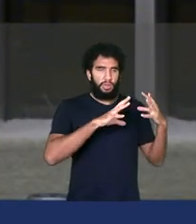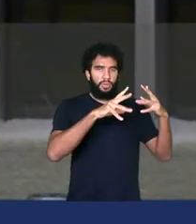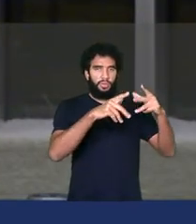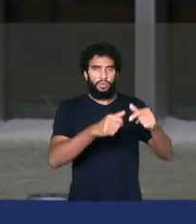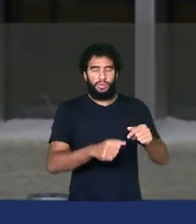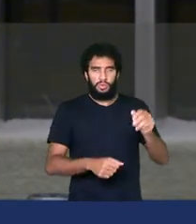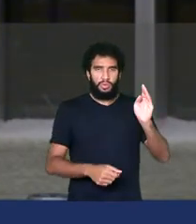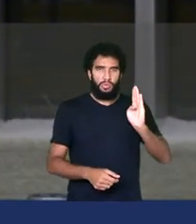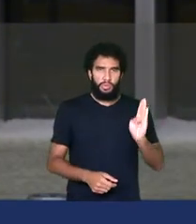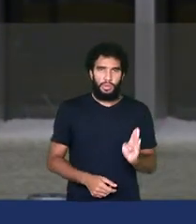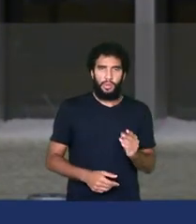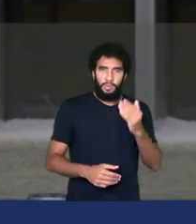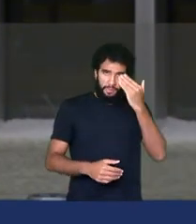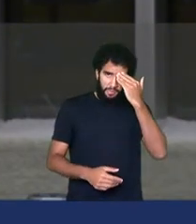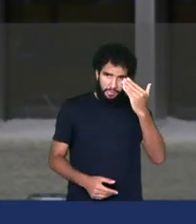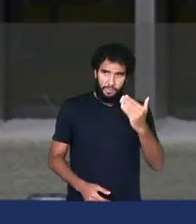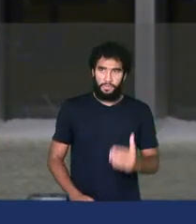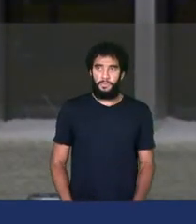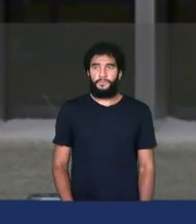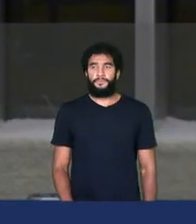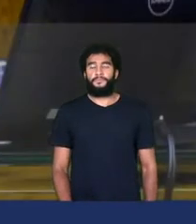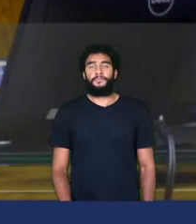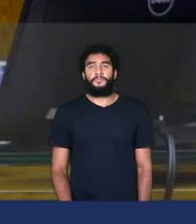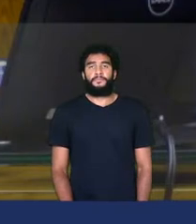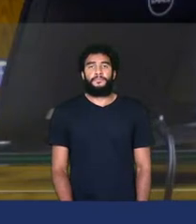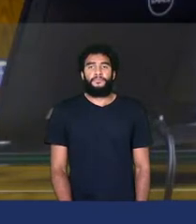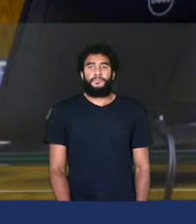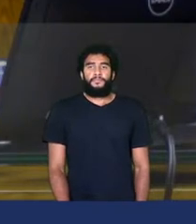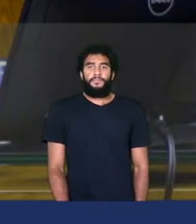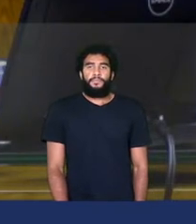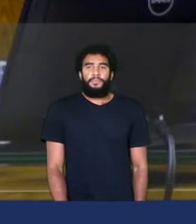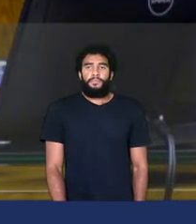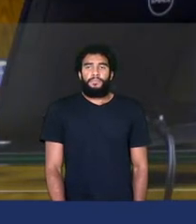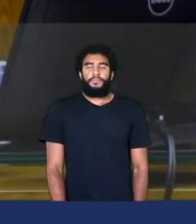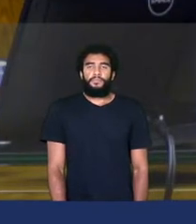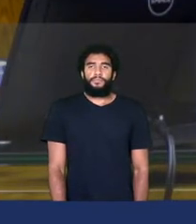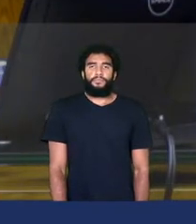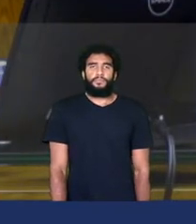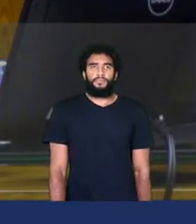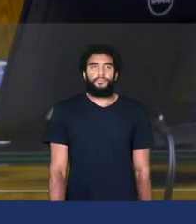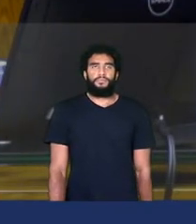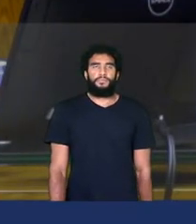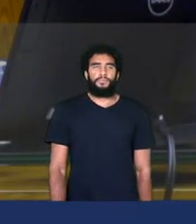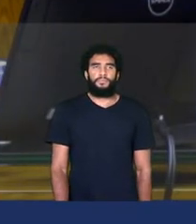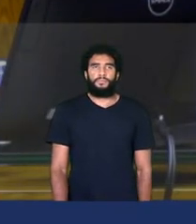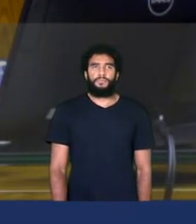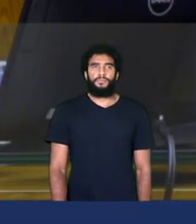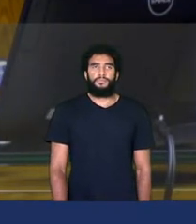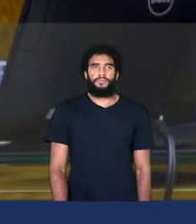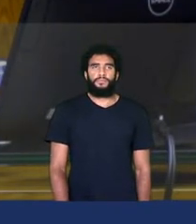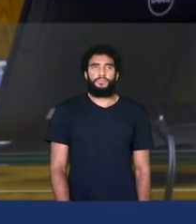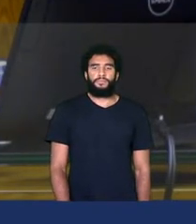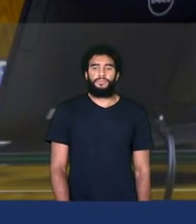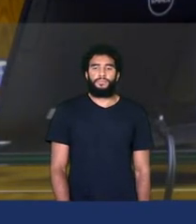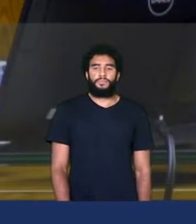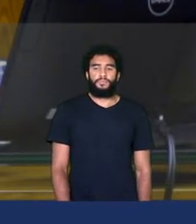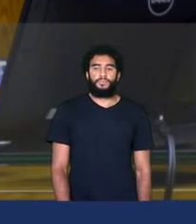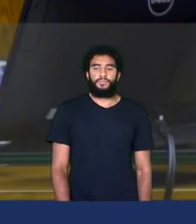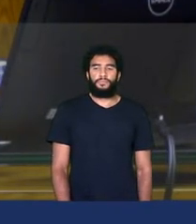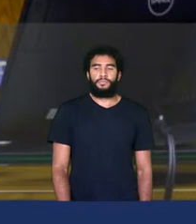TENHA UM CARÁTER TAXATIVO, E TODOS OS... POSSA TER UMA COBERTURA PLANA NO NOSSO PAÍ S. MUITO OBRIGADO, SENHOR